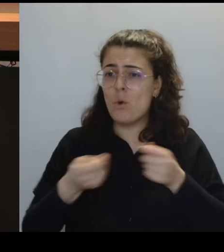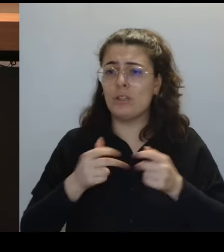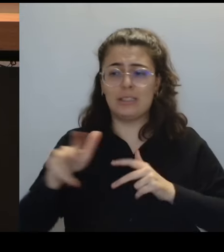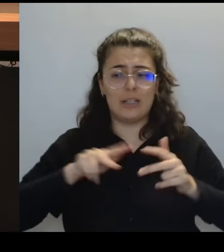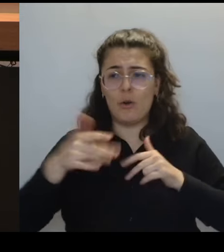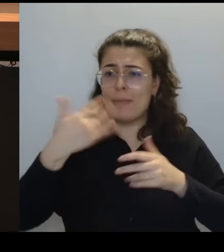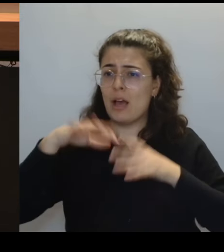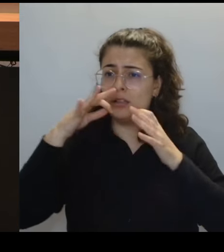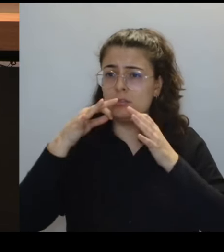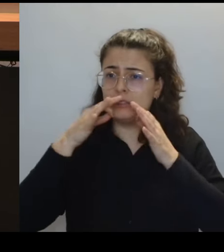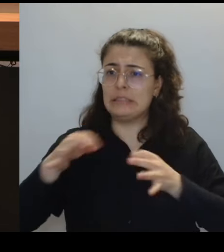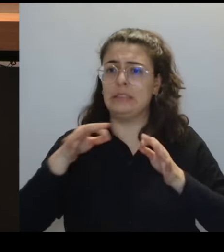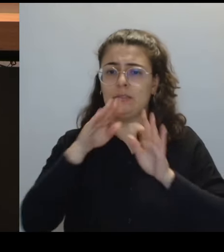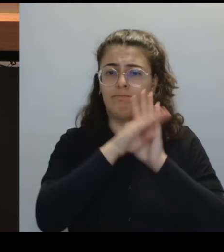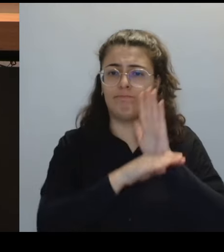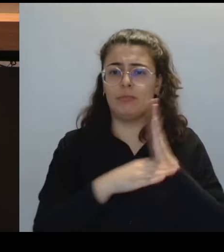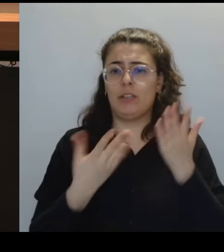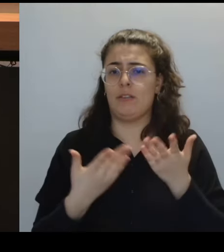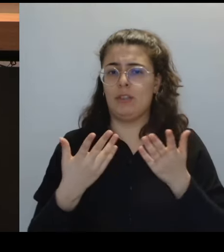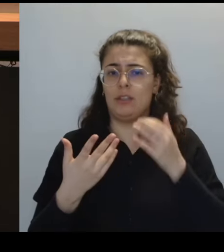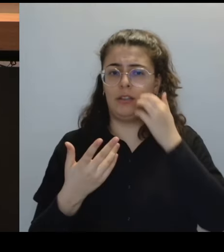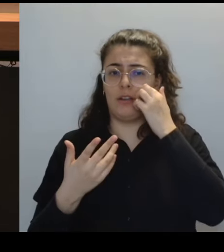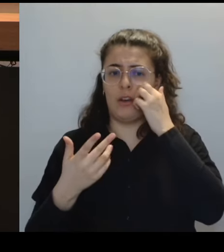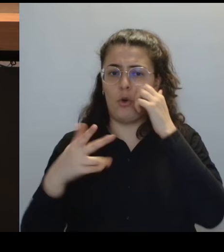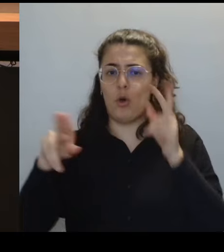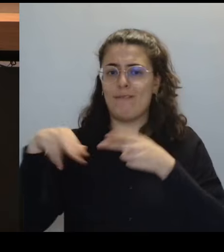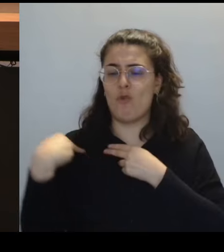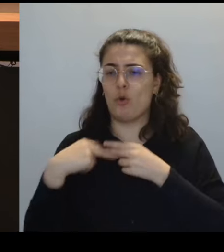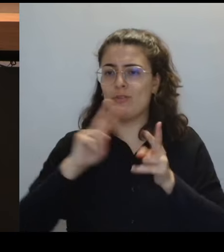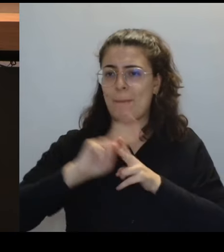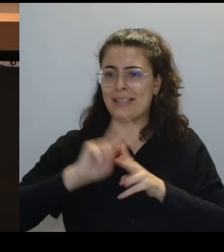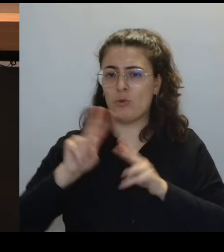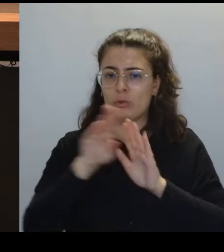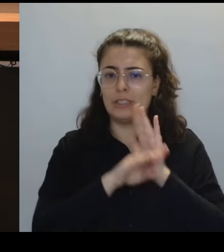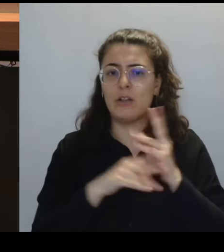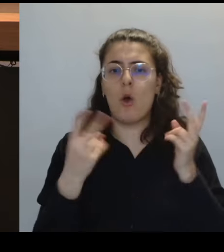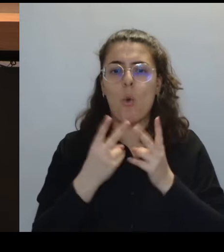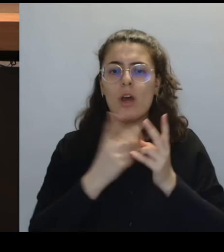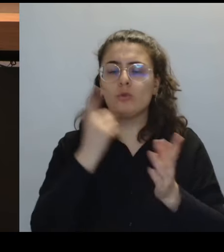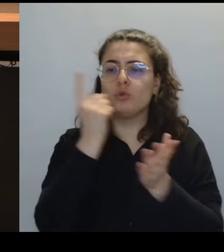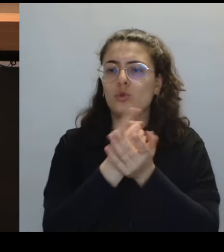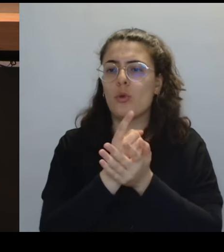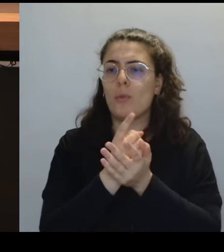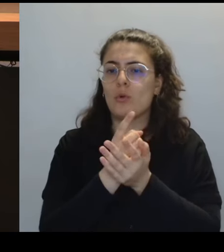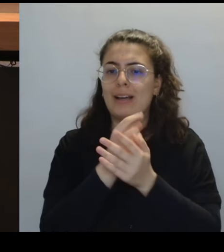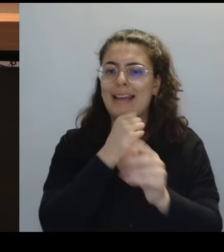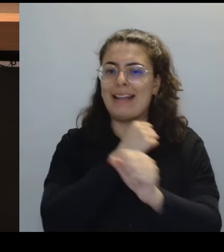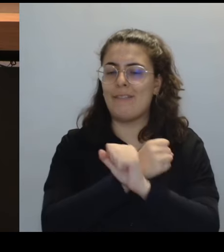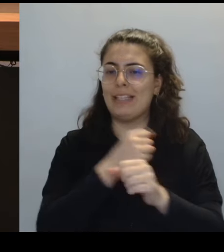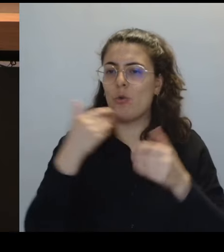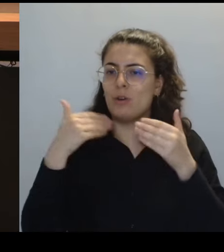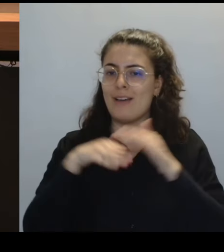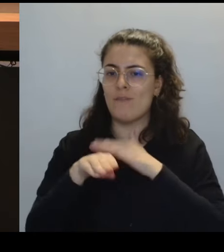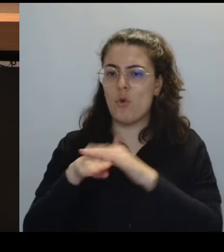Rückführungsverbesserungsgesetz oder die Zustimmung zur Inhaftierung von Geflüchteten an den EU Außengrenzen über das GEAs.